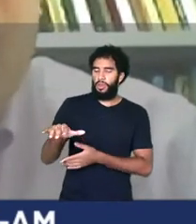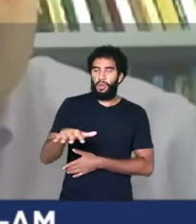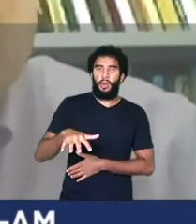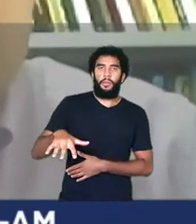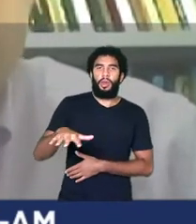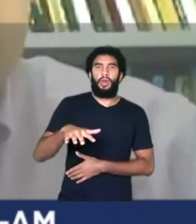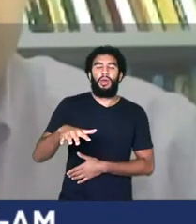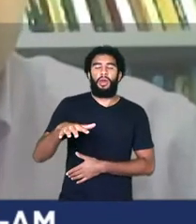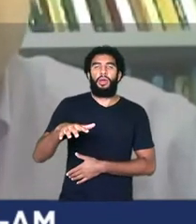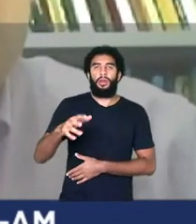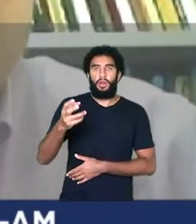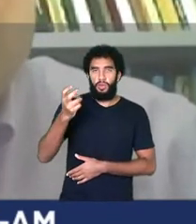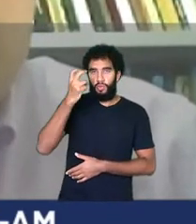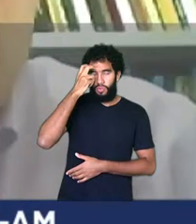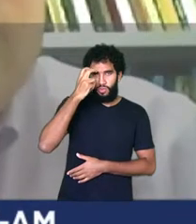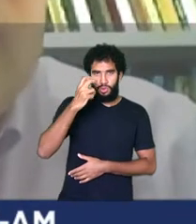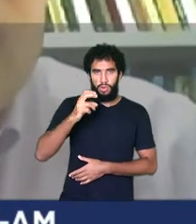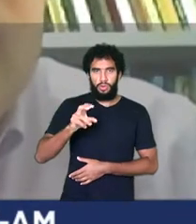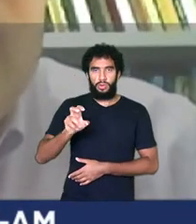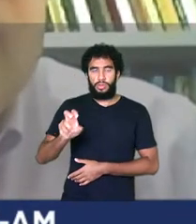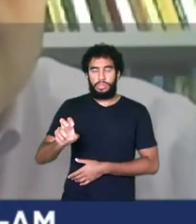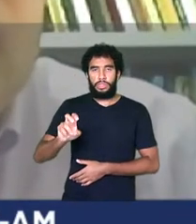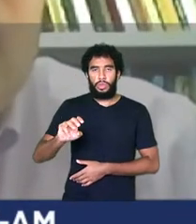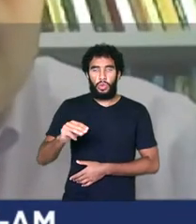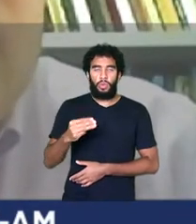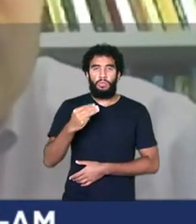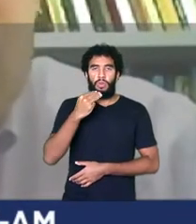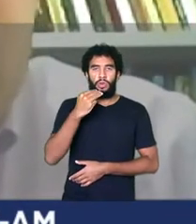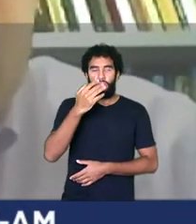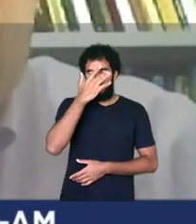GARANTIR RECURSOS PARA O SETOR CULTURAL. VAMOS FALANDO DE MAIS DE 5 MILHÕES DE TRABALHADORES DESSA ÁREA E